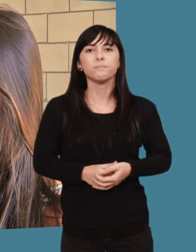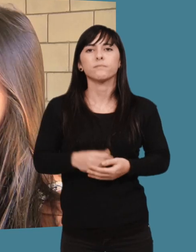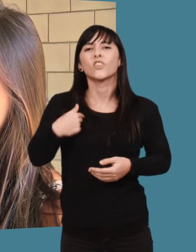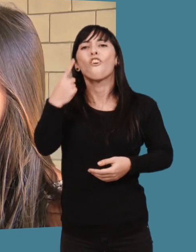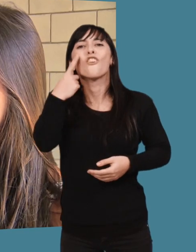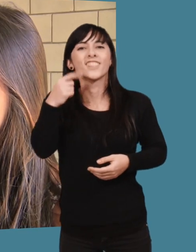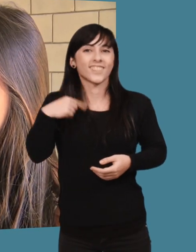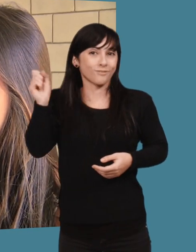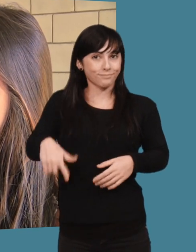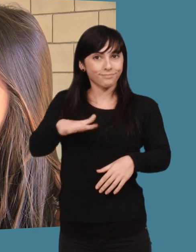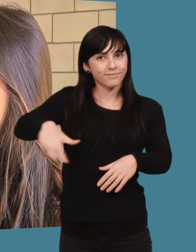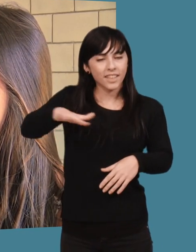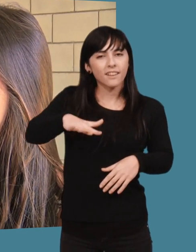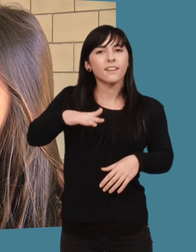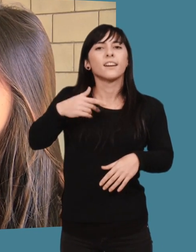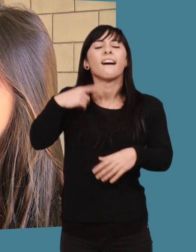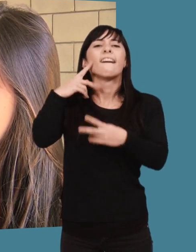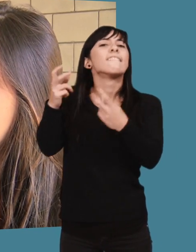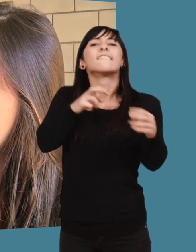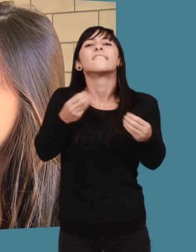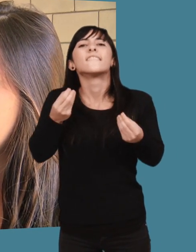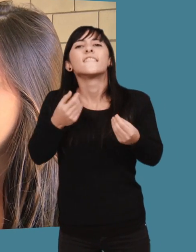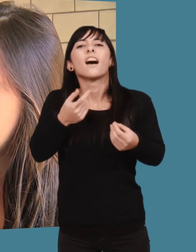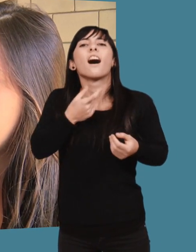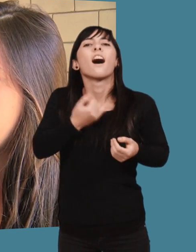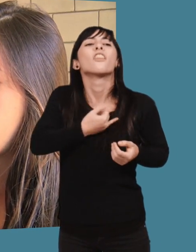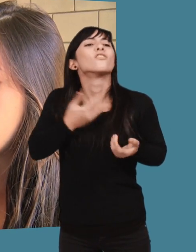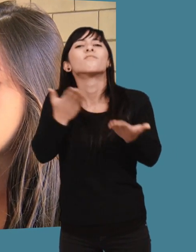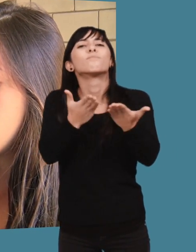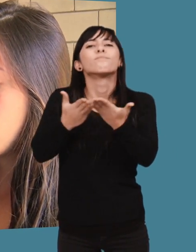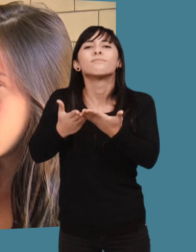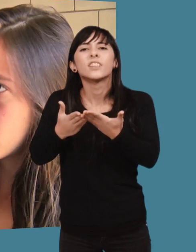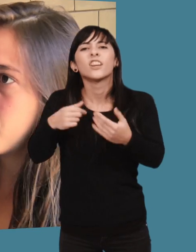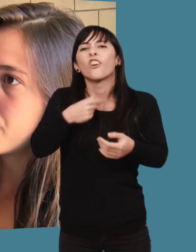La conocía por que ya soy de acá y andaba averiguando donde podía estudiar la carrera para no irme.